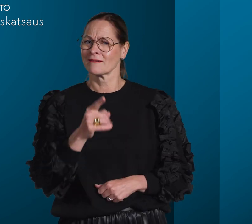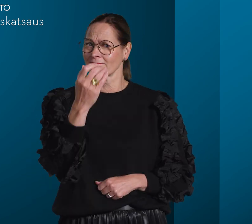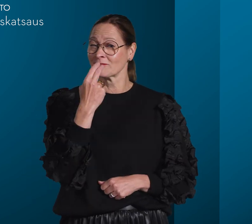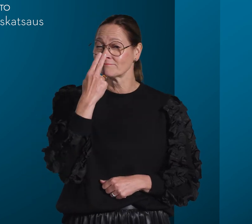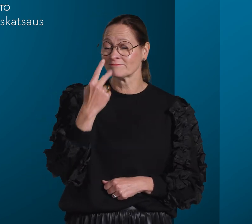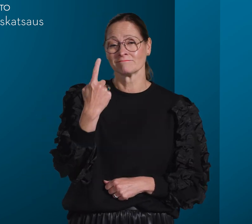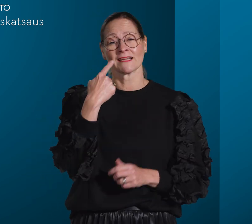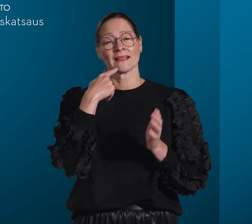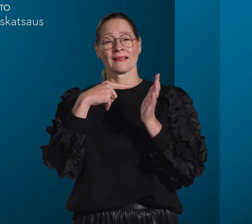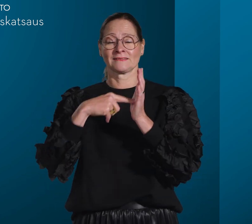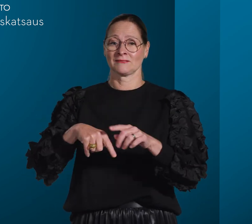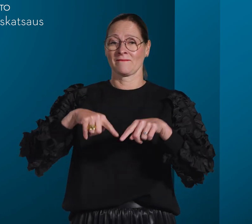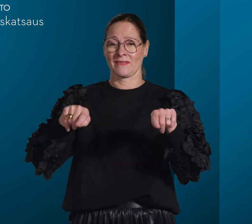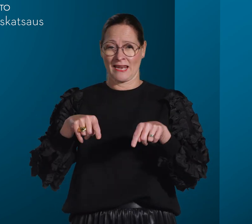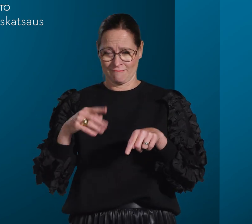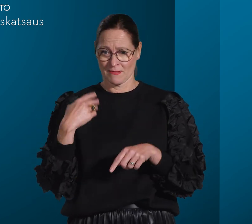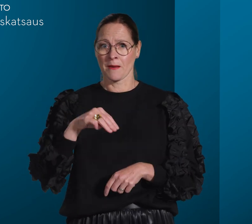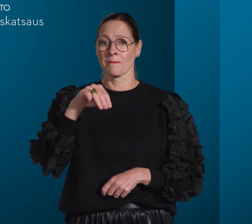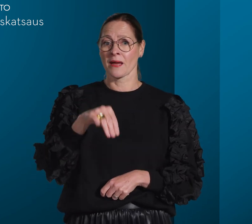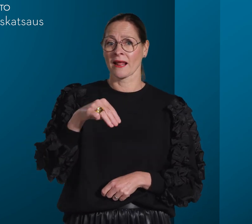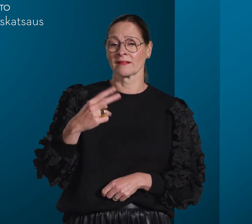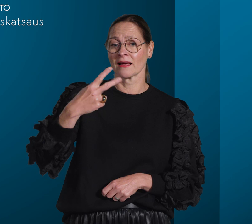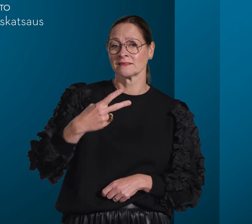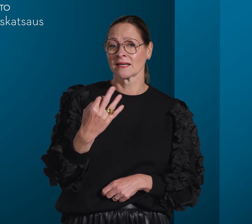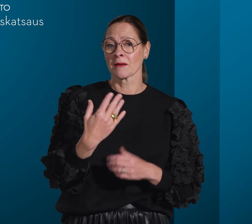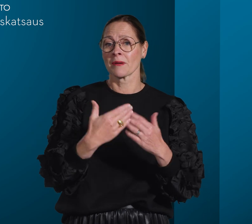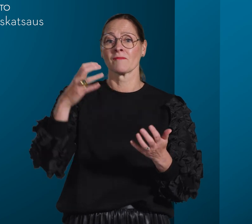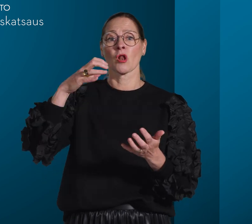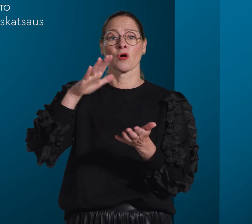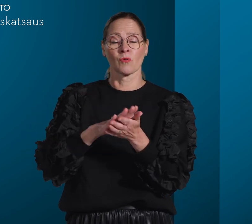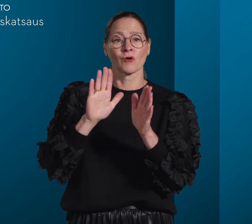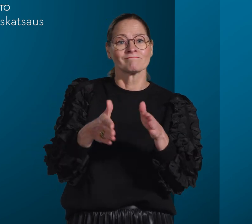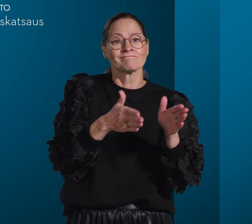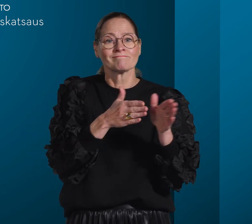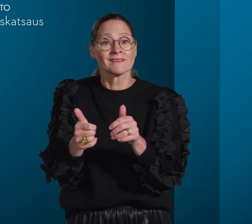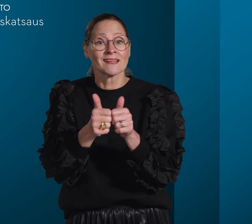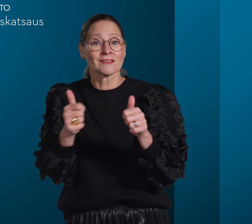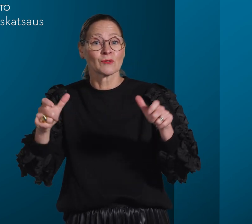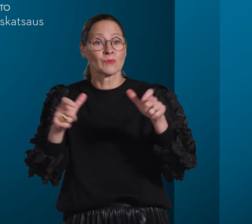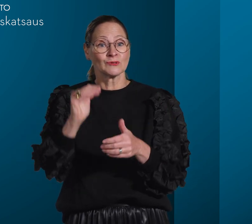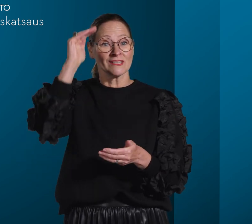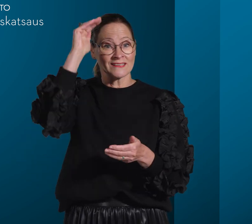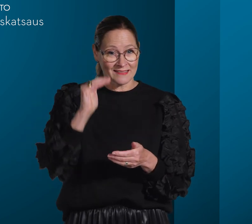Käy katsomassa esimerkkivideo maanantaina 28.10. järjestetyn etäyhdistysillan -